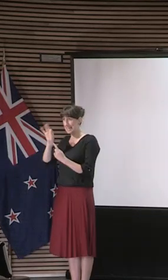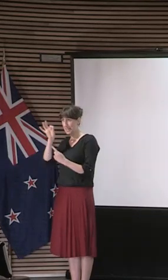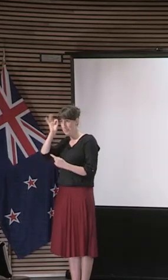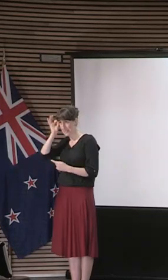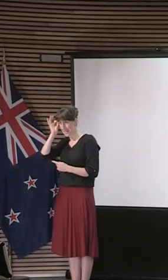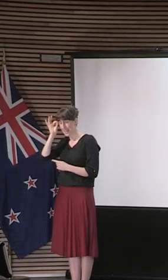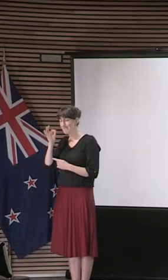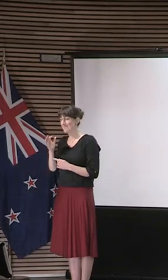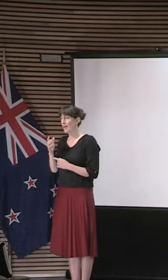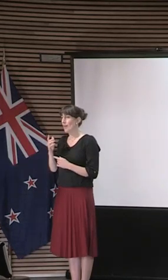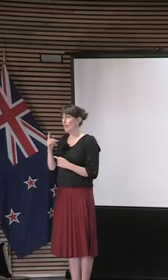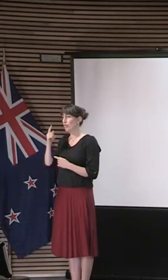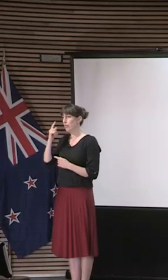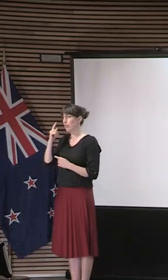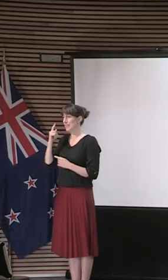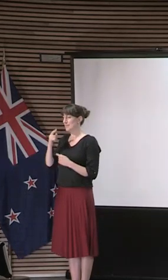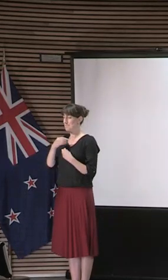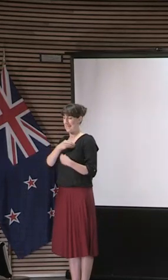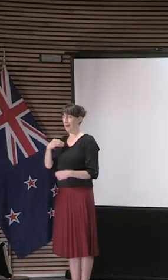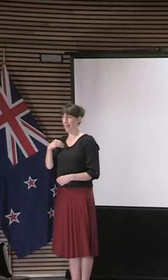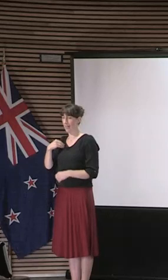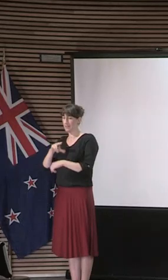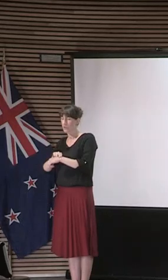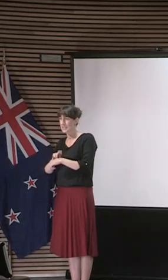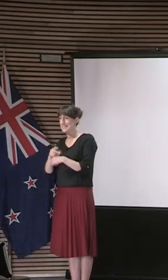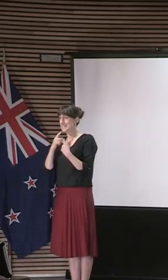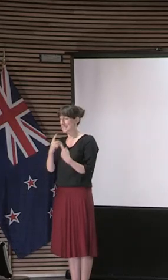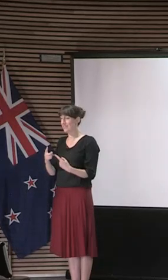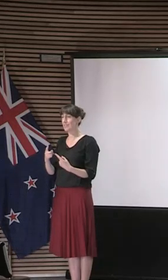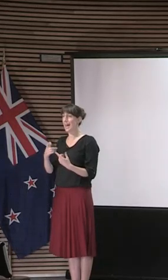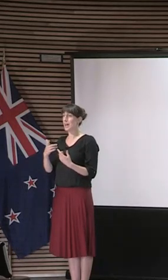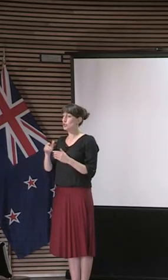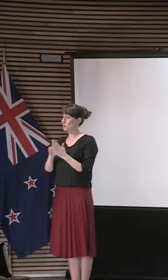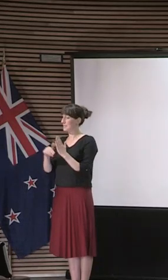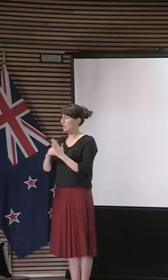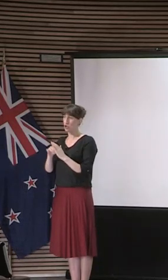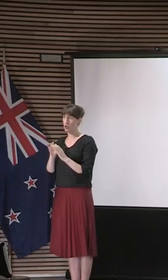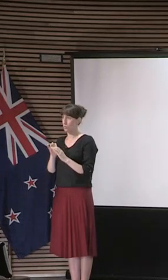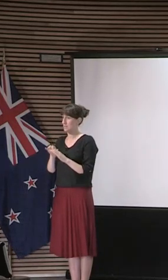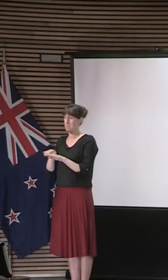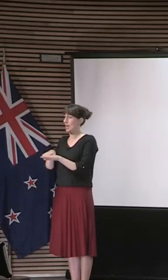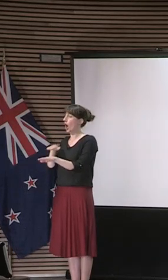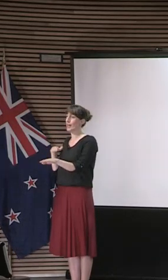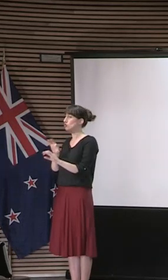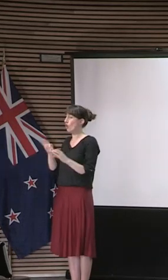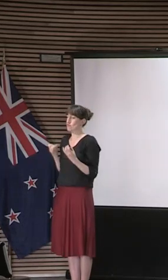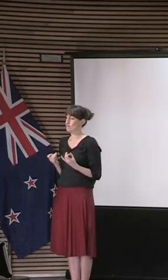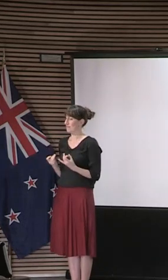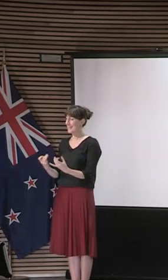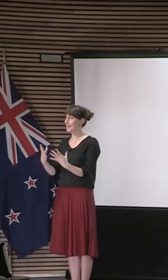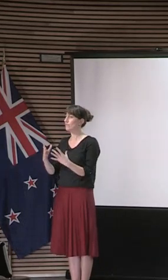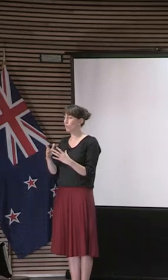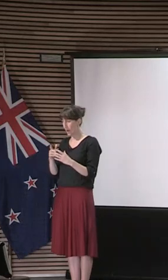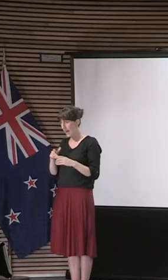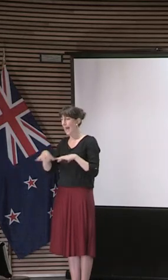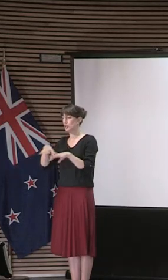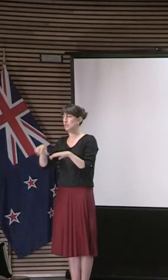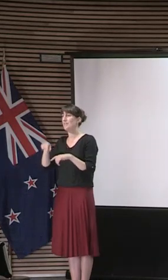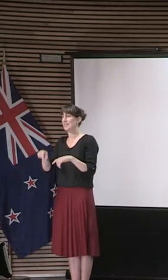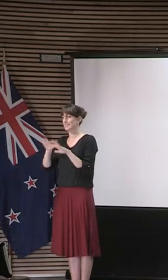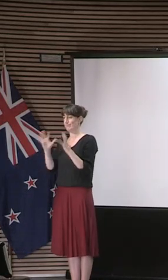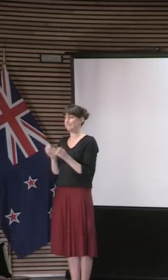ko tera te mea e hiahiatia ana i